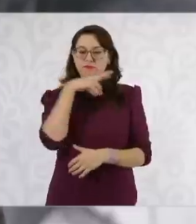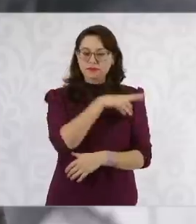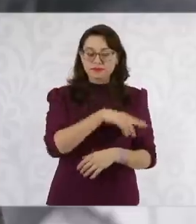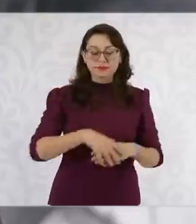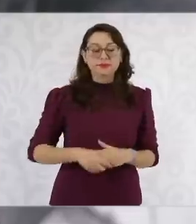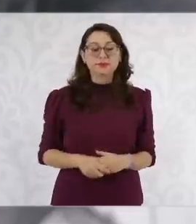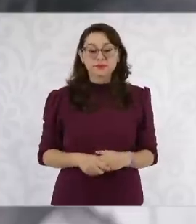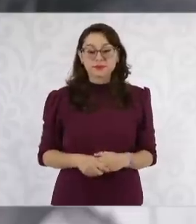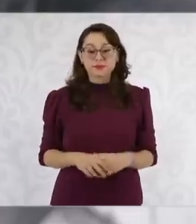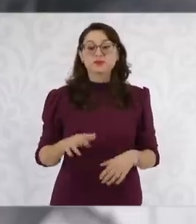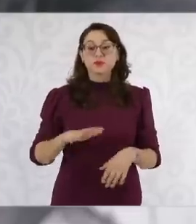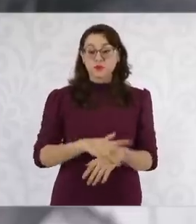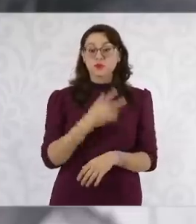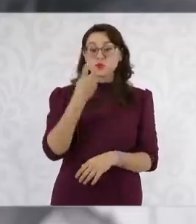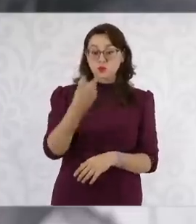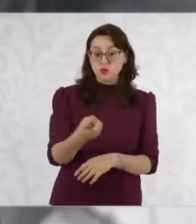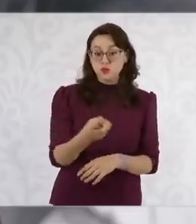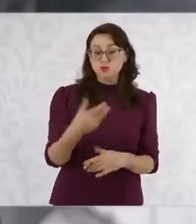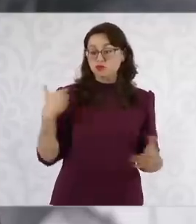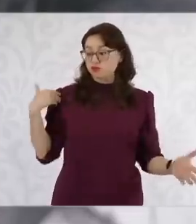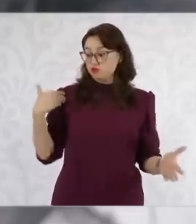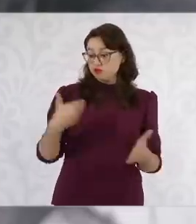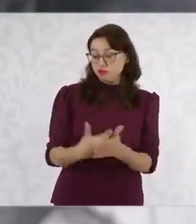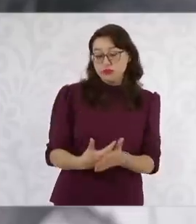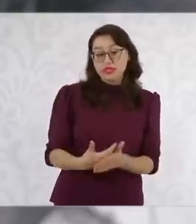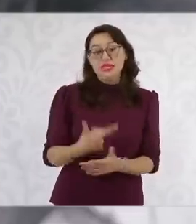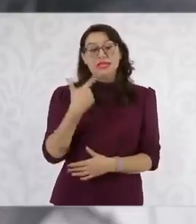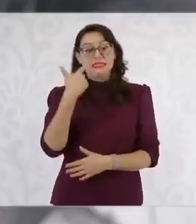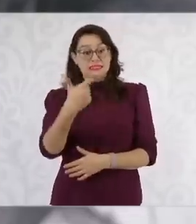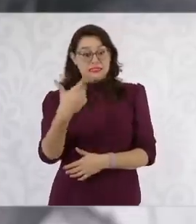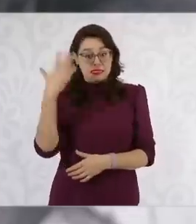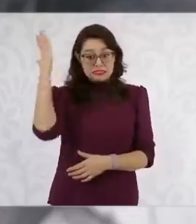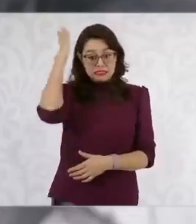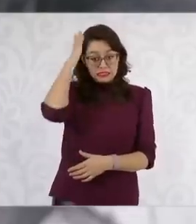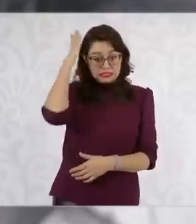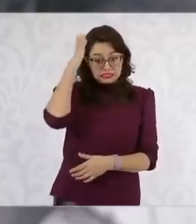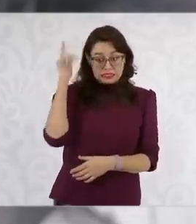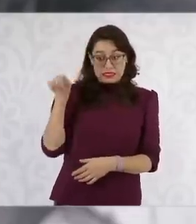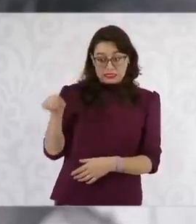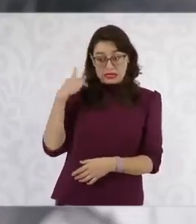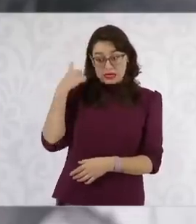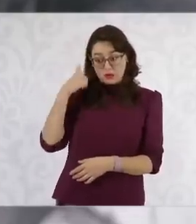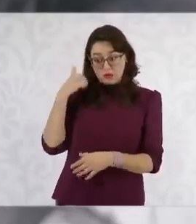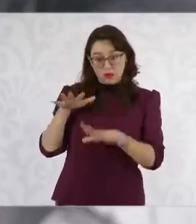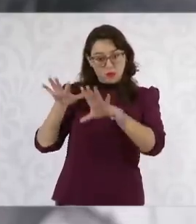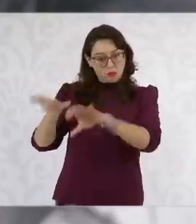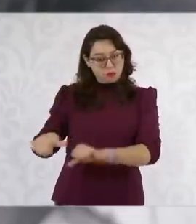con esto se ha permitido la detención de siete objetivos prioritarios en Acapulco Cabe destacar